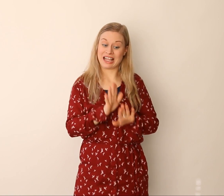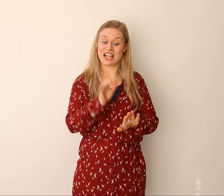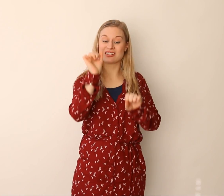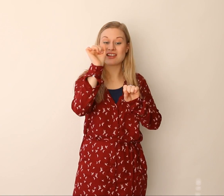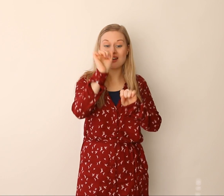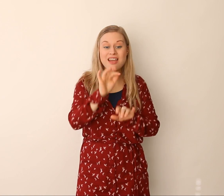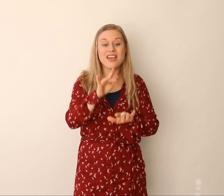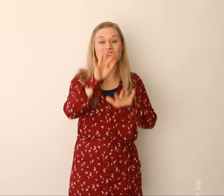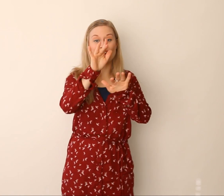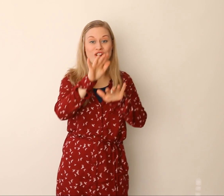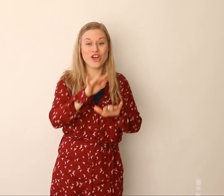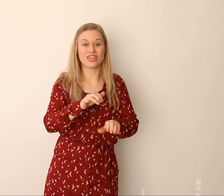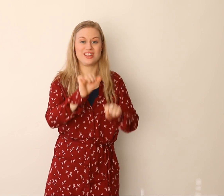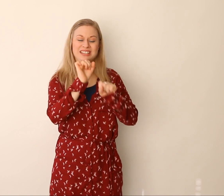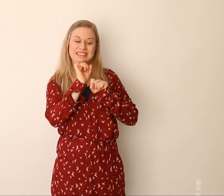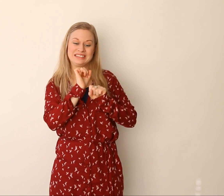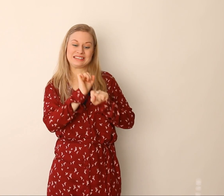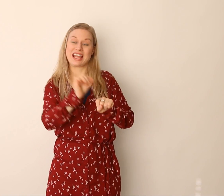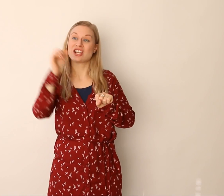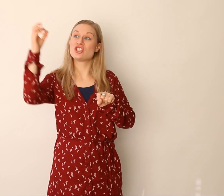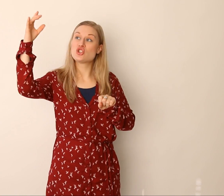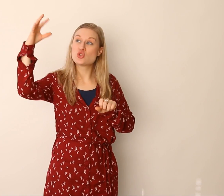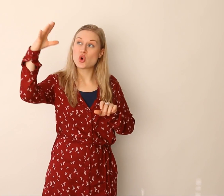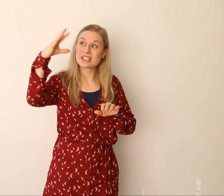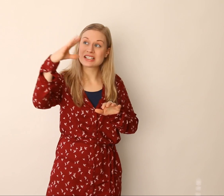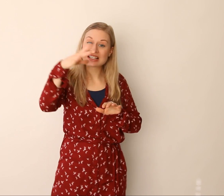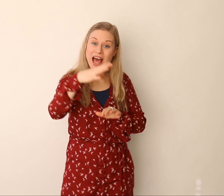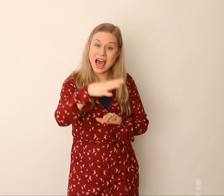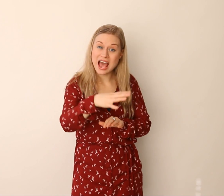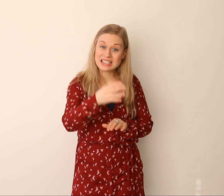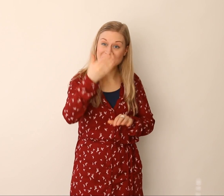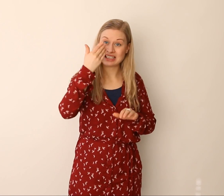tegen regen, tegen zonneschijn.